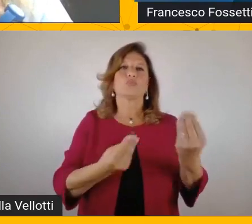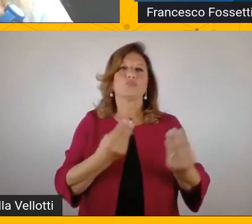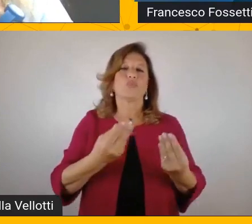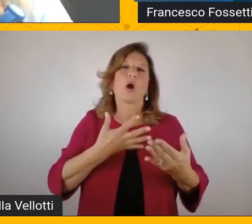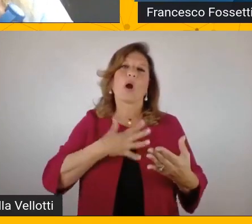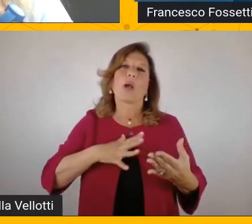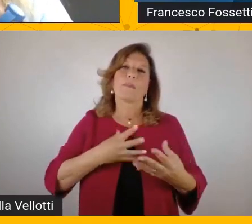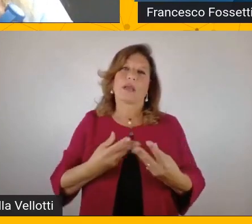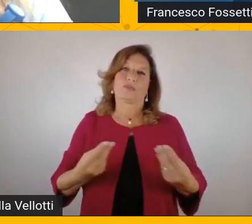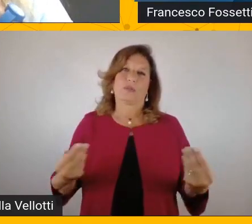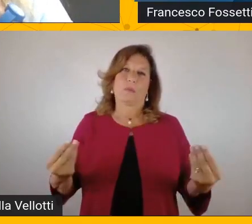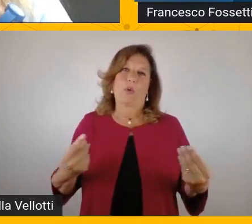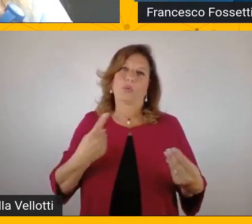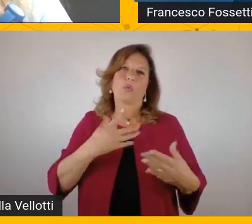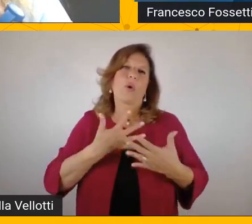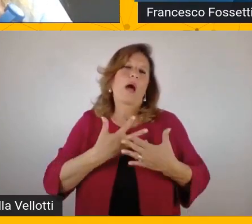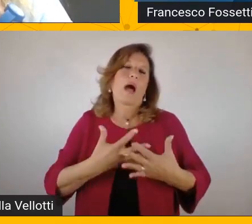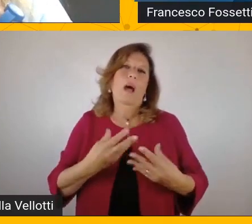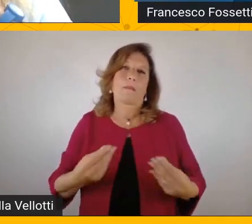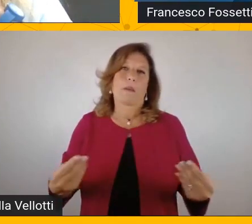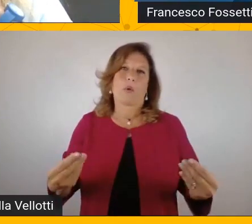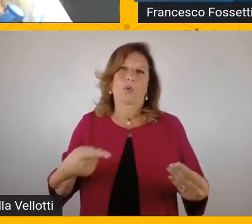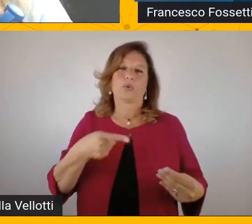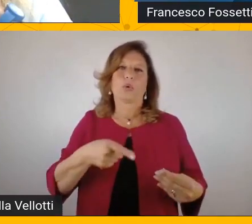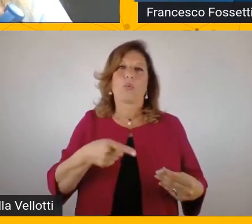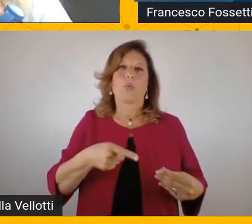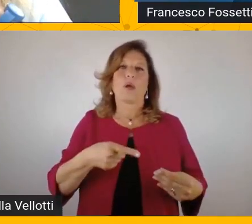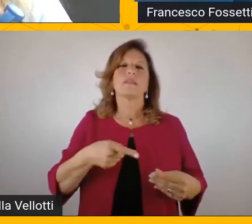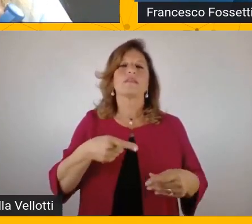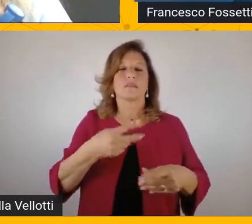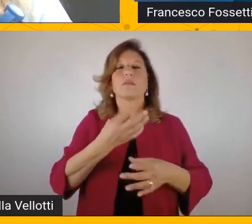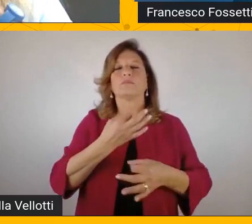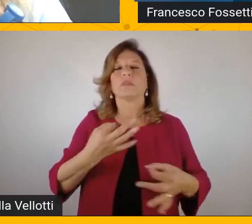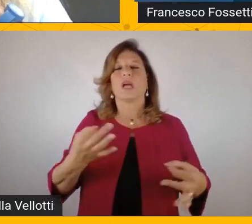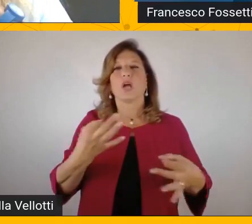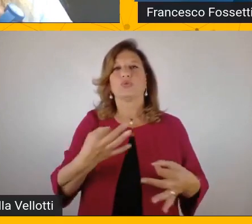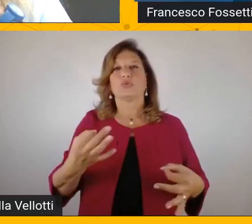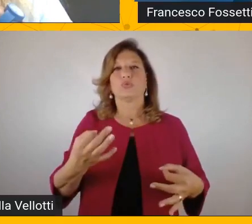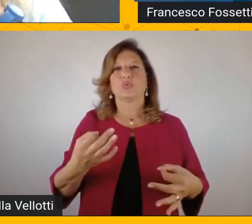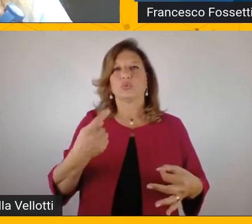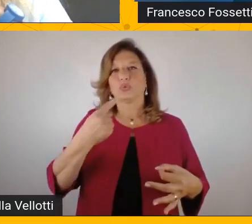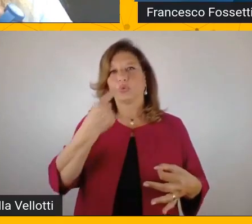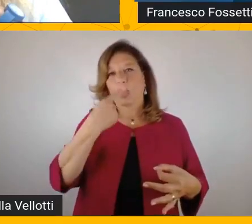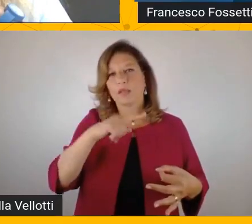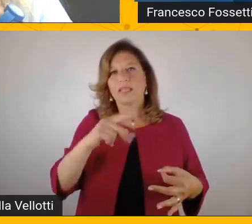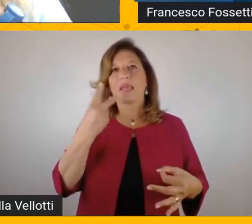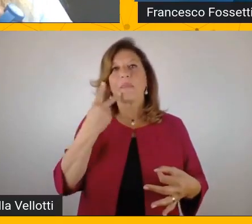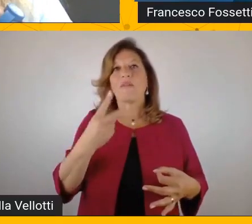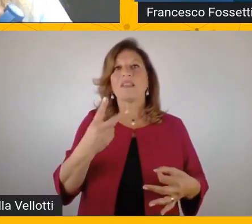ama. Io credo che questa sia eh il modo più sano di vederlo o